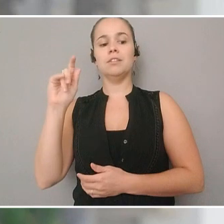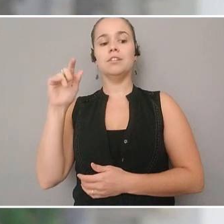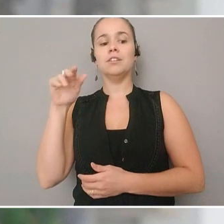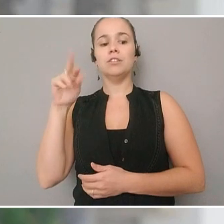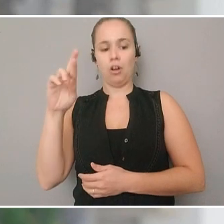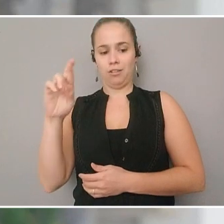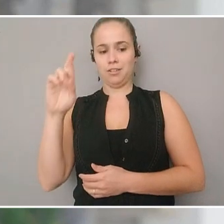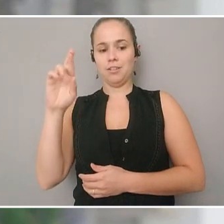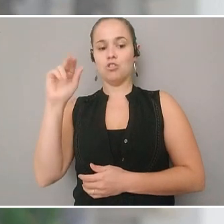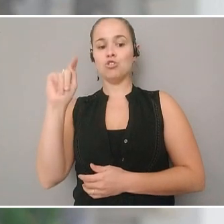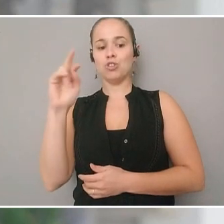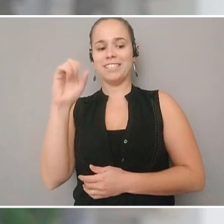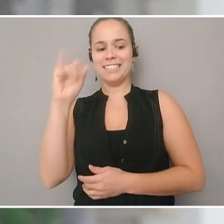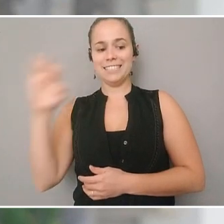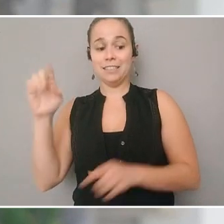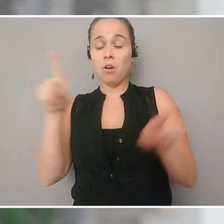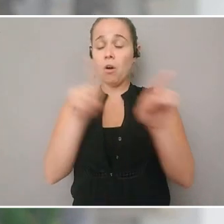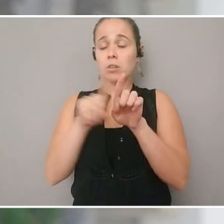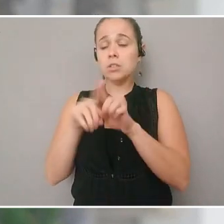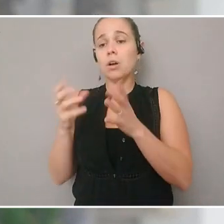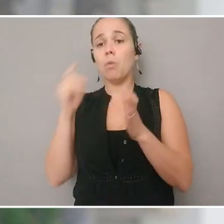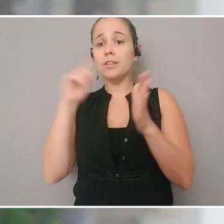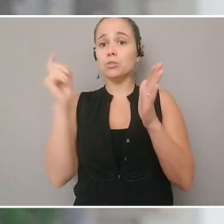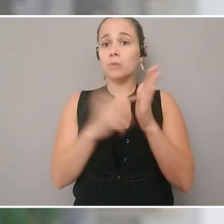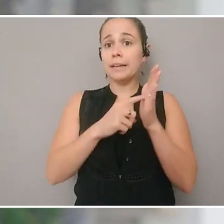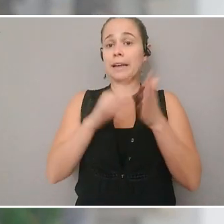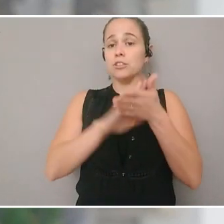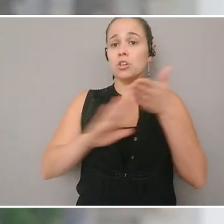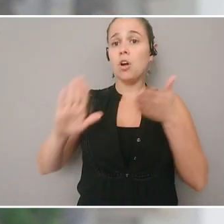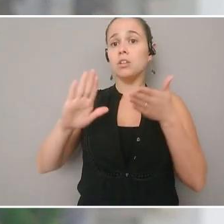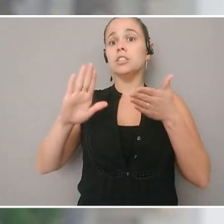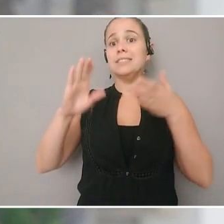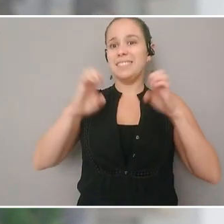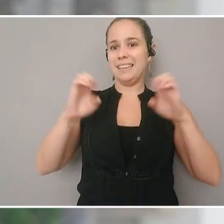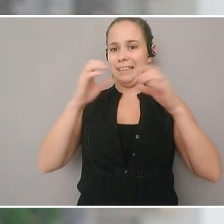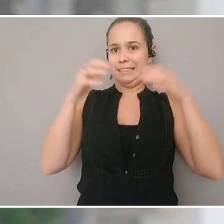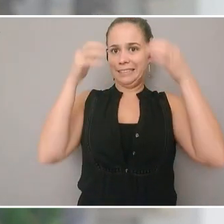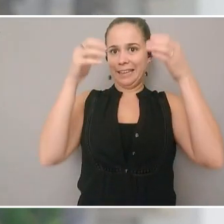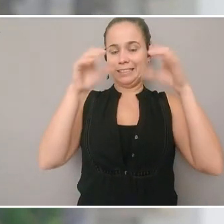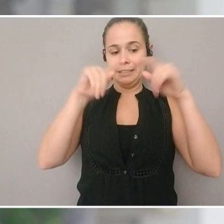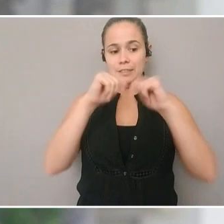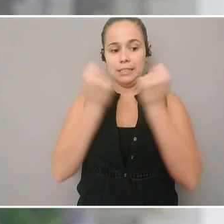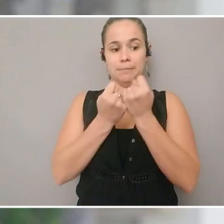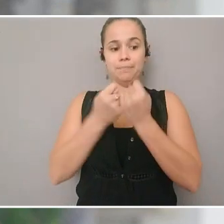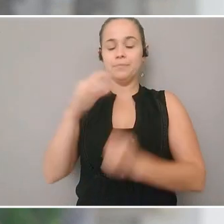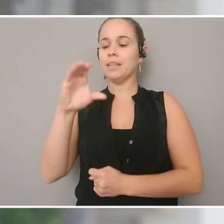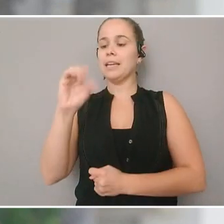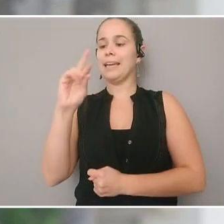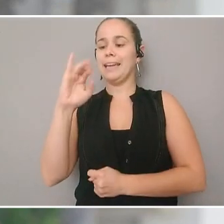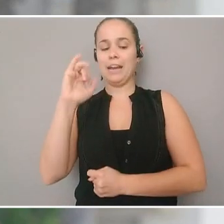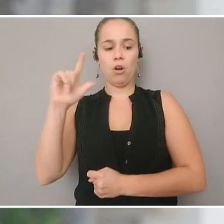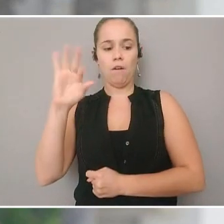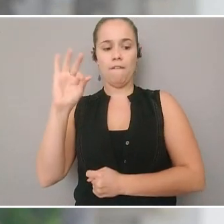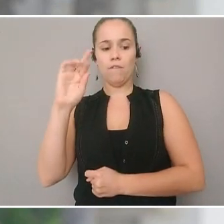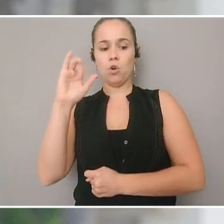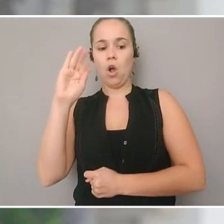reconocer la ejecutiva del colegio equipo de liderazgo Dra. Carol Farrar, Vice